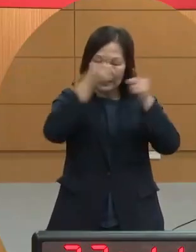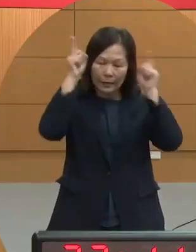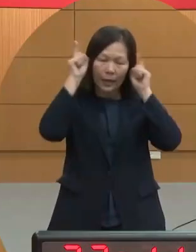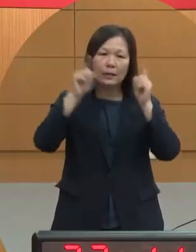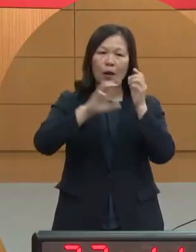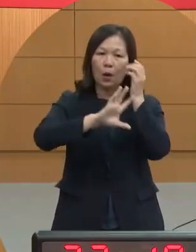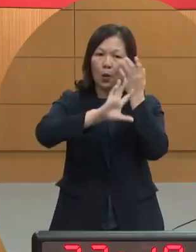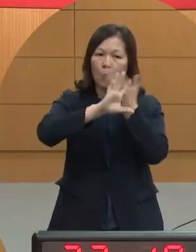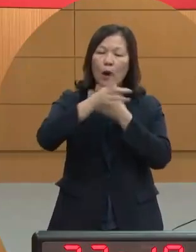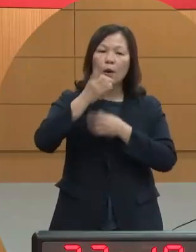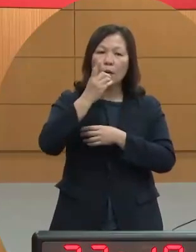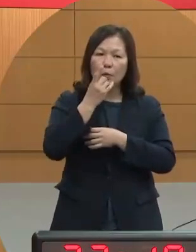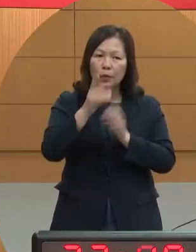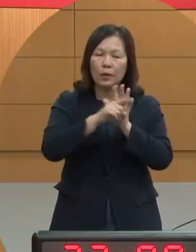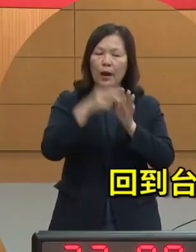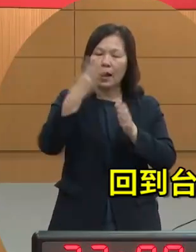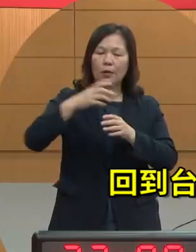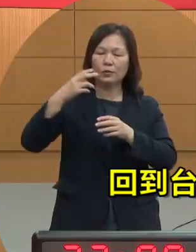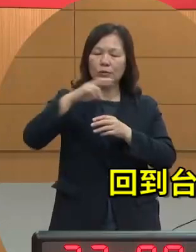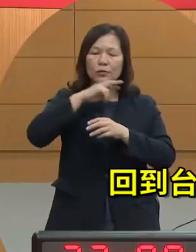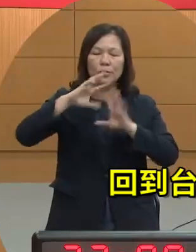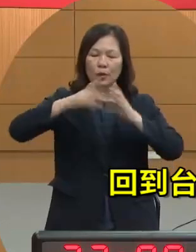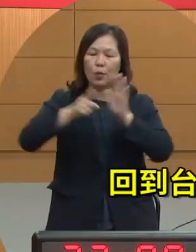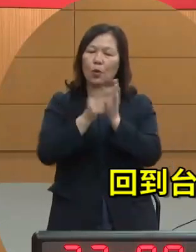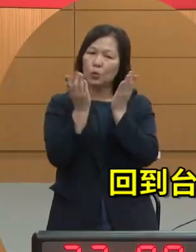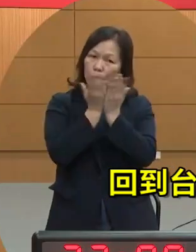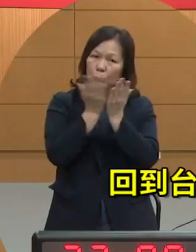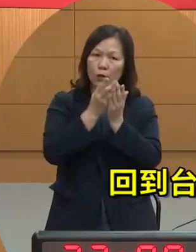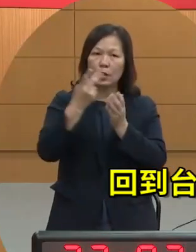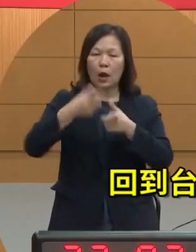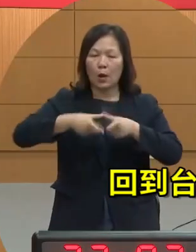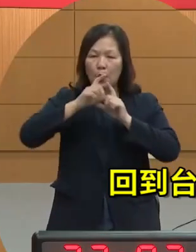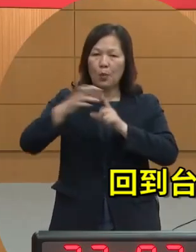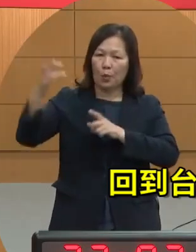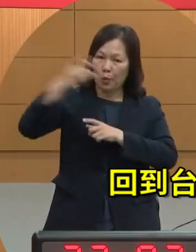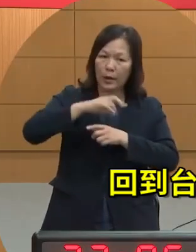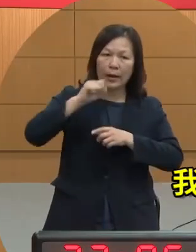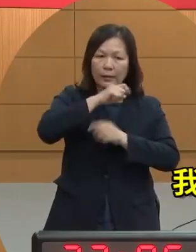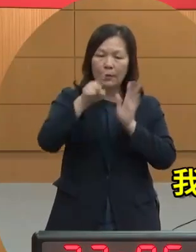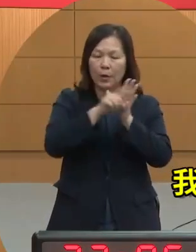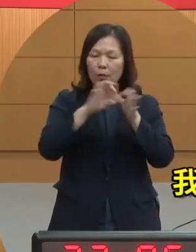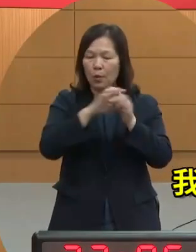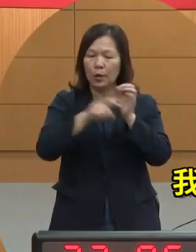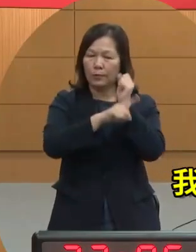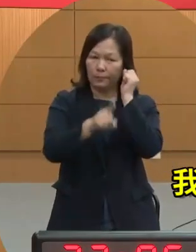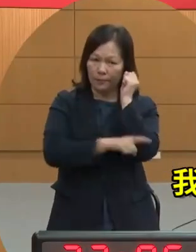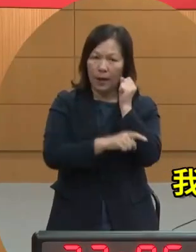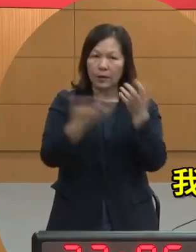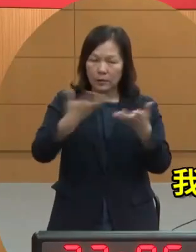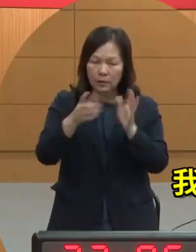後來我去英國留學 回到台灣之後從事法律相關事務 我覺得我對法律有興趣